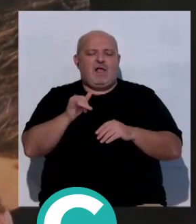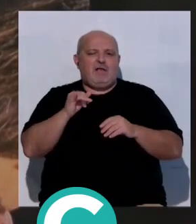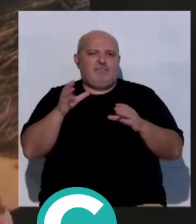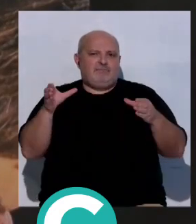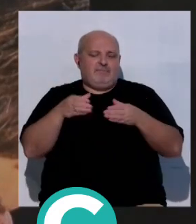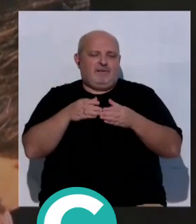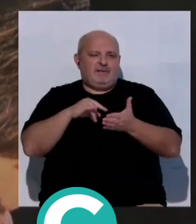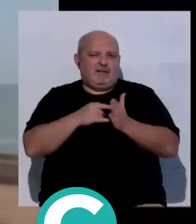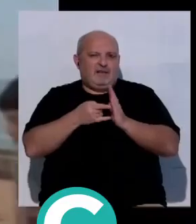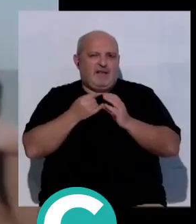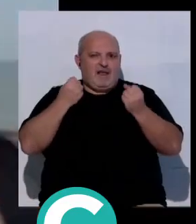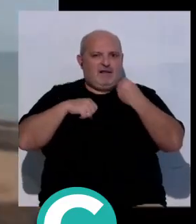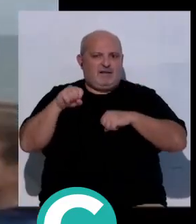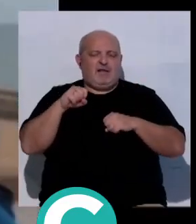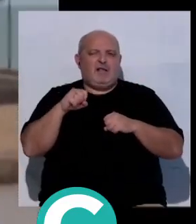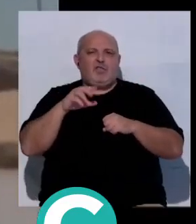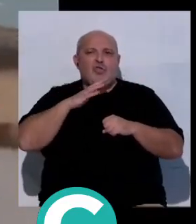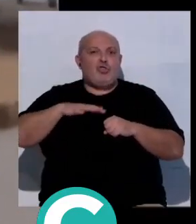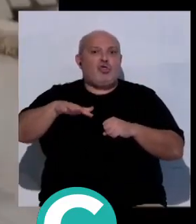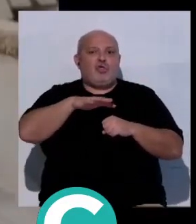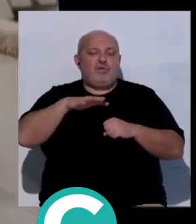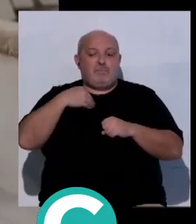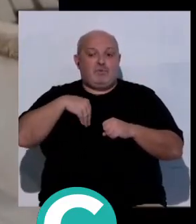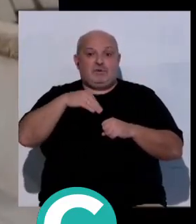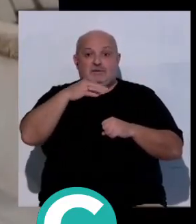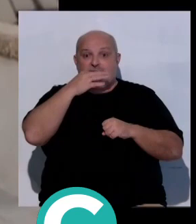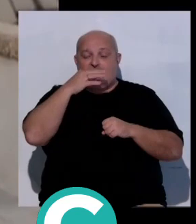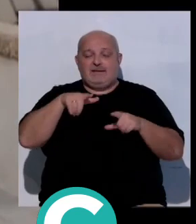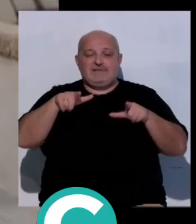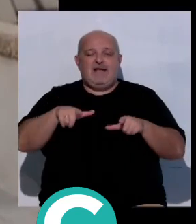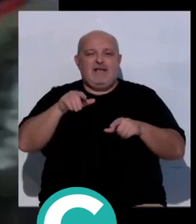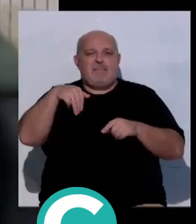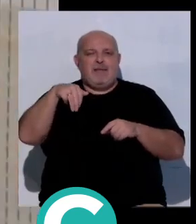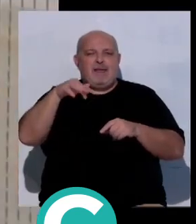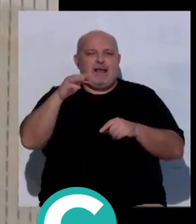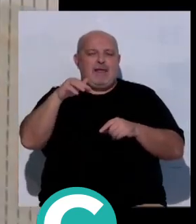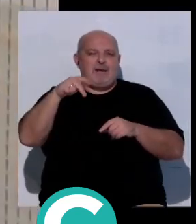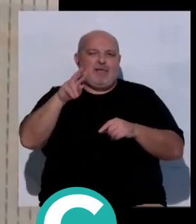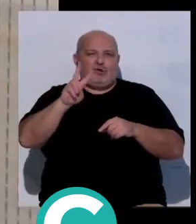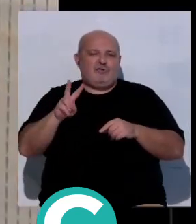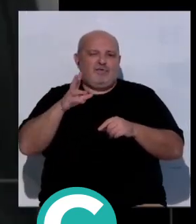del equipo técnico y artístico a tenido lugar esta misma tarde en las salas mk2 cine Sur vía de Cádiz